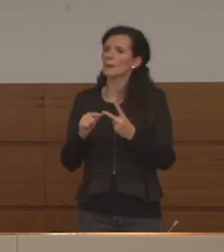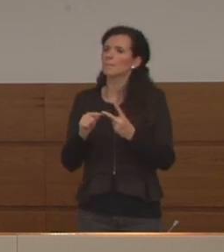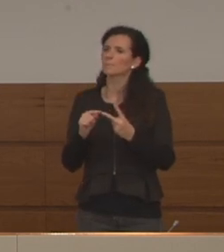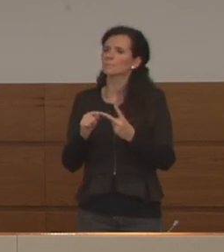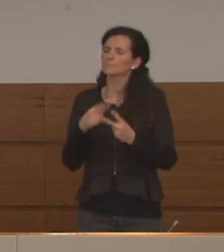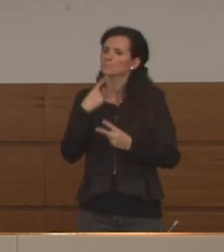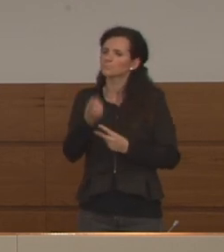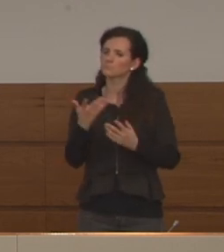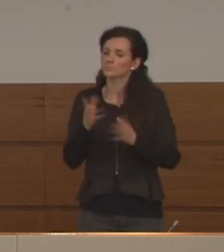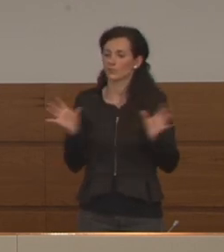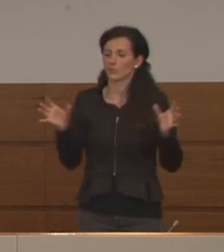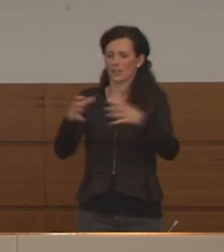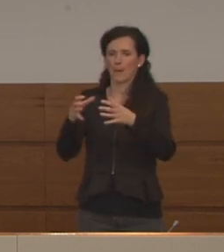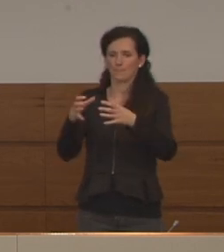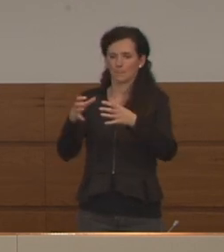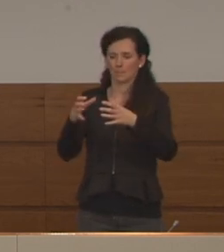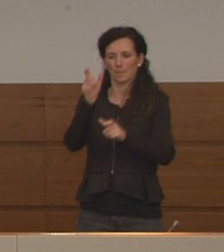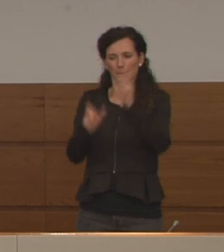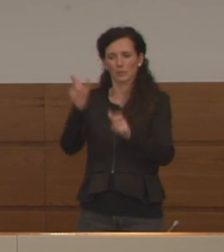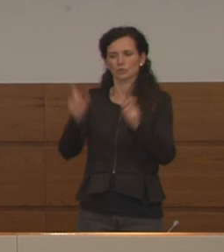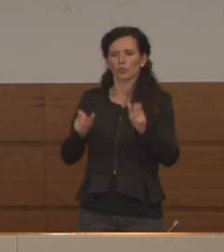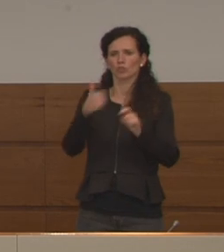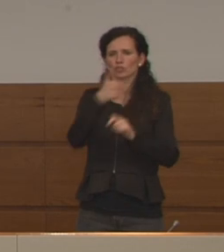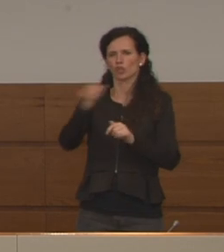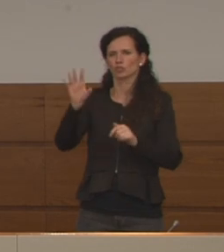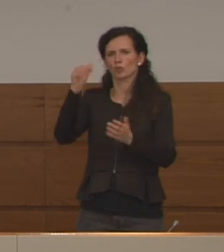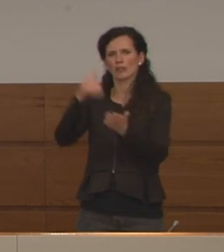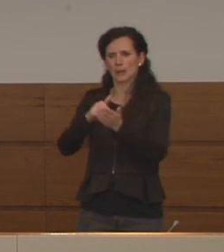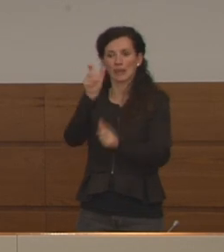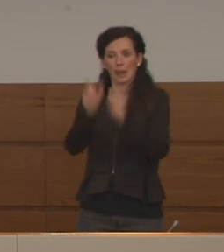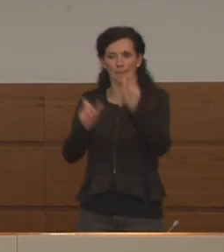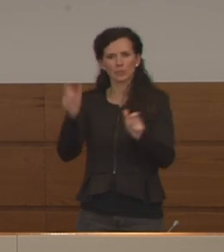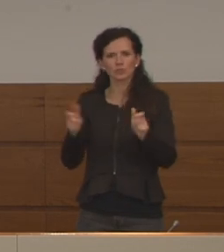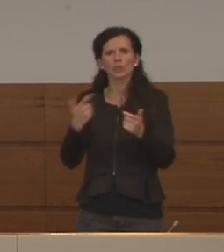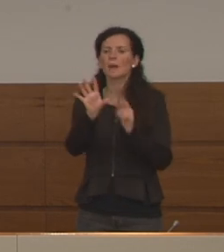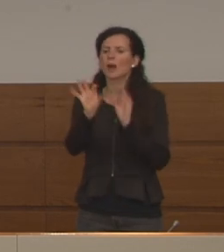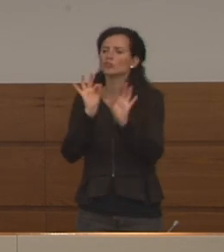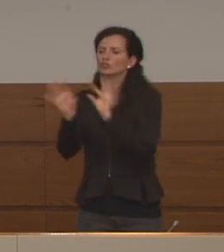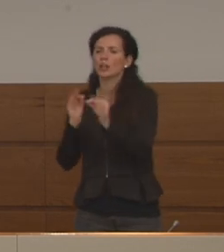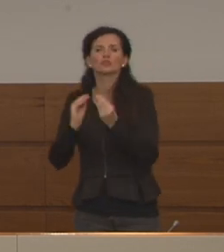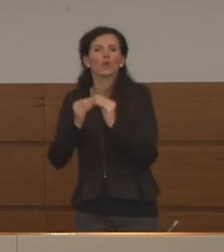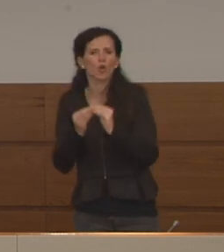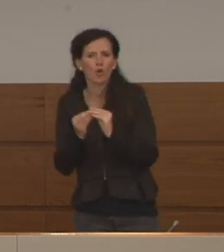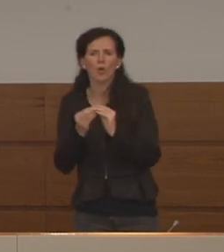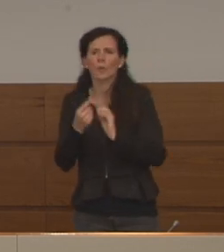di 150.000 persone. Come verranno scelte? In che Regioni in particolare?